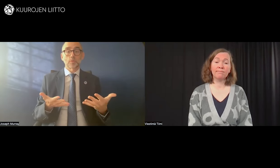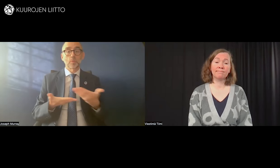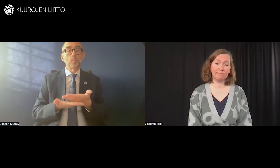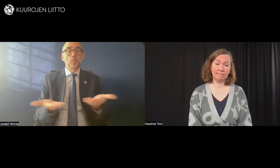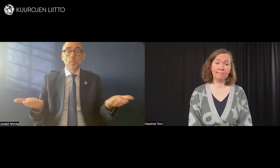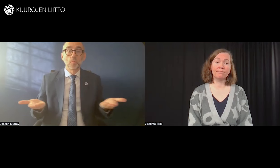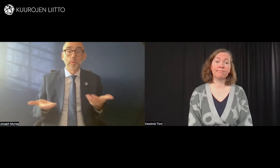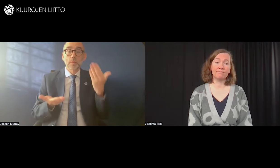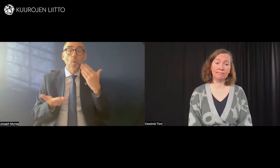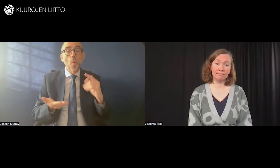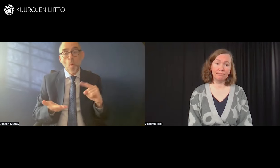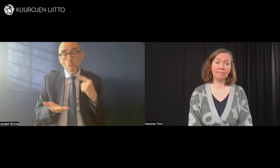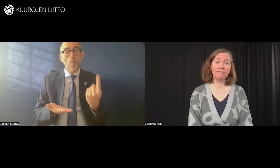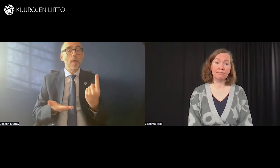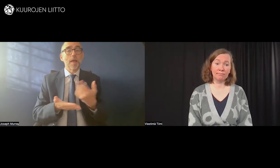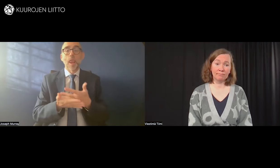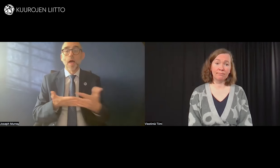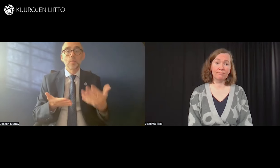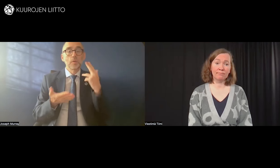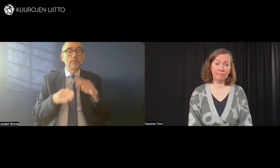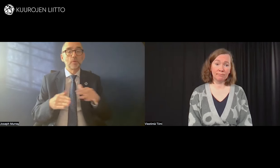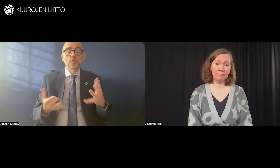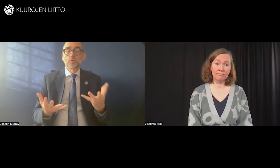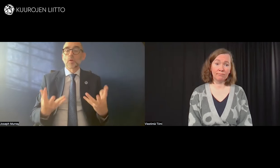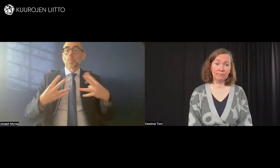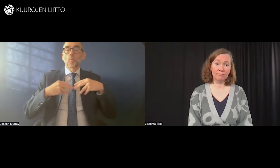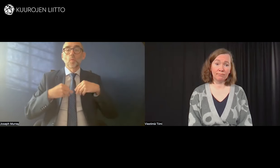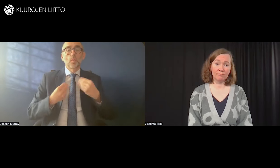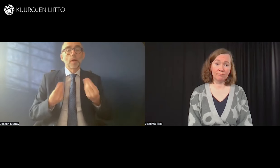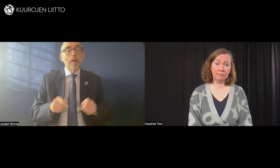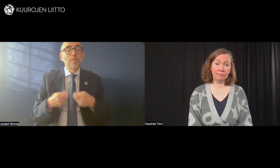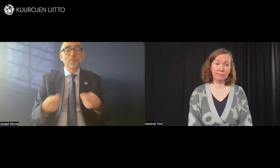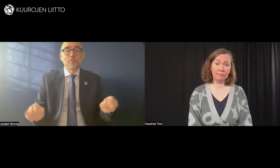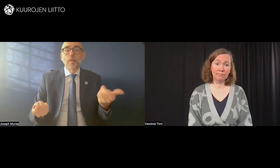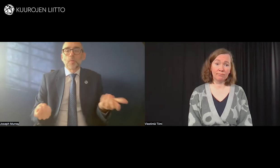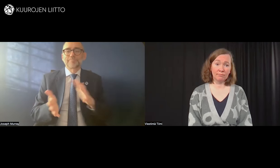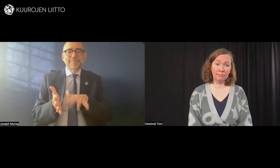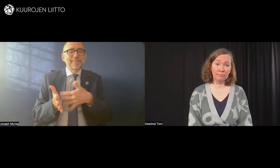Te kaikki tiedätte, että ainoa kieli, jota kuuro lapsi omaksuu luonnollisesti, on viittomakieli.